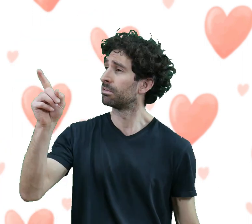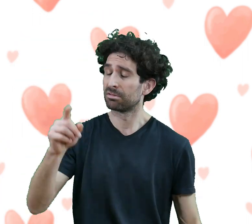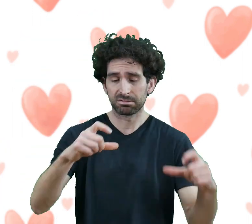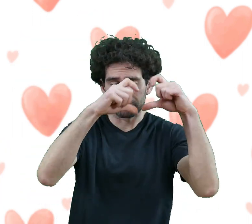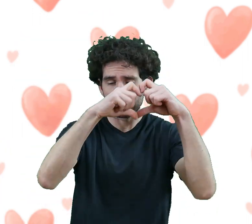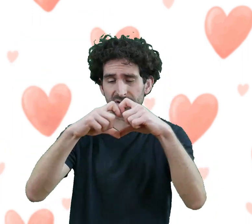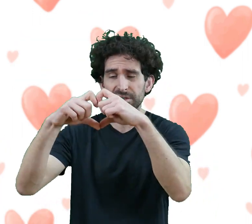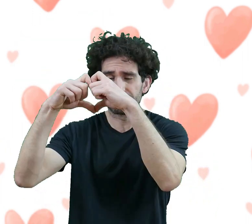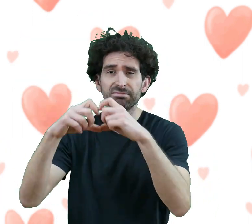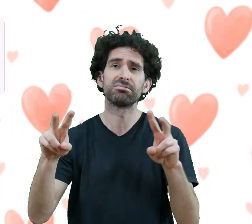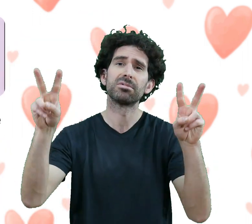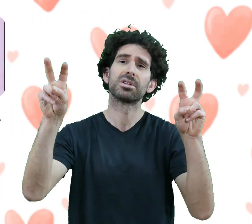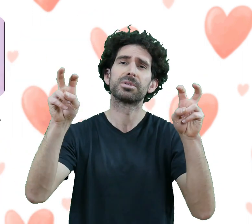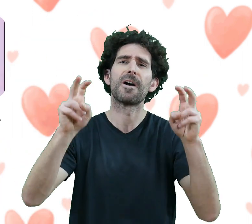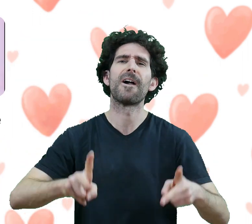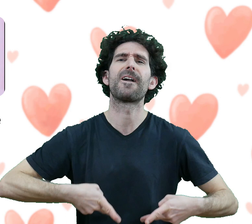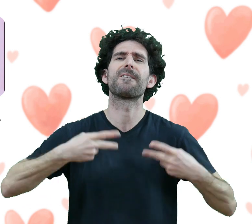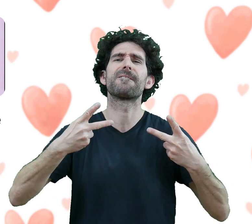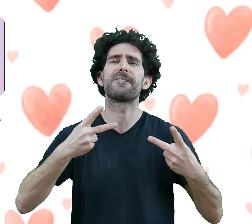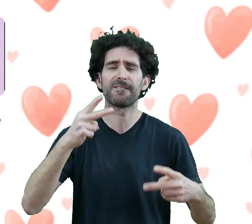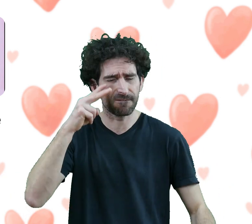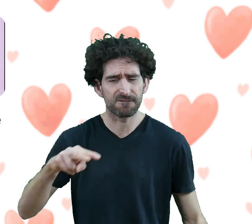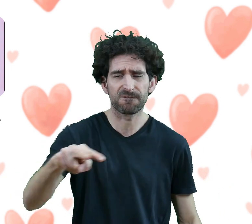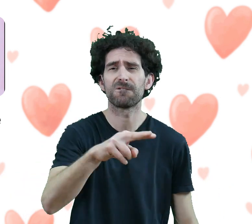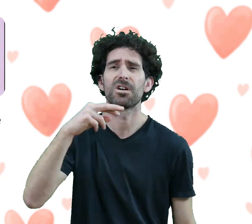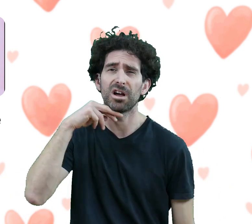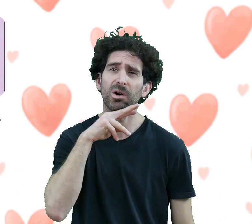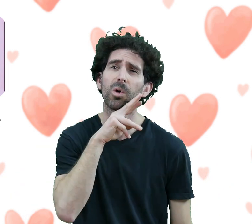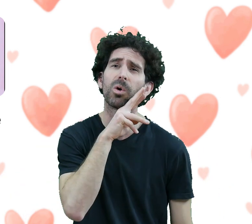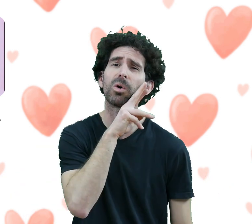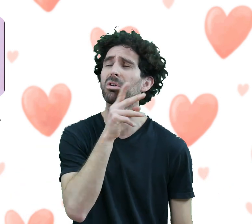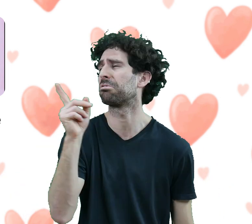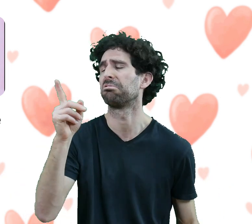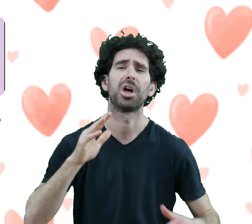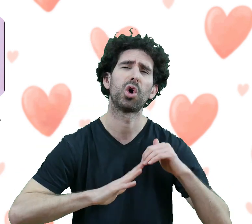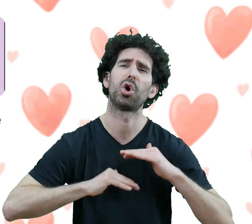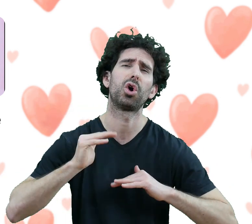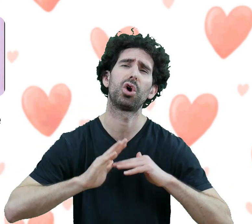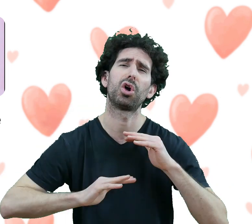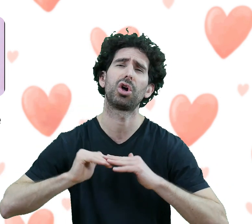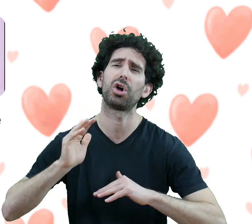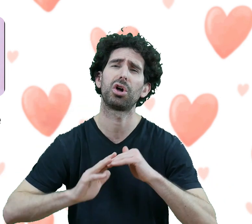Comme dit le proverbe, le sonneur voit la vie rose et il est heureux.